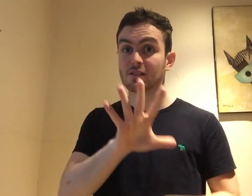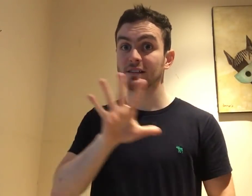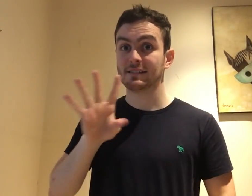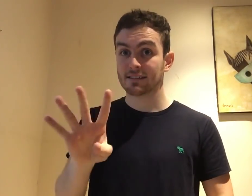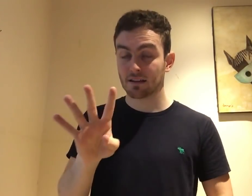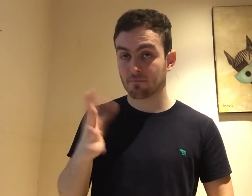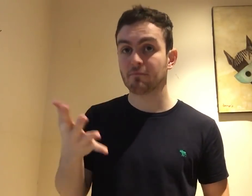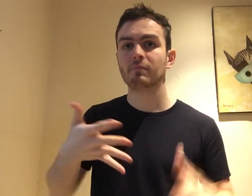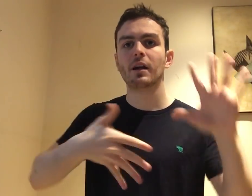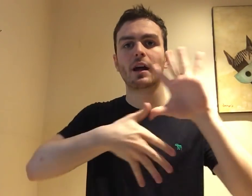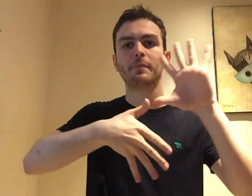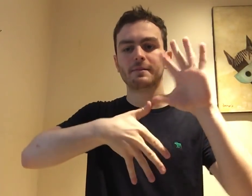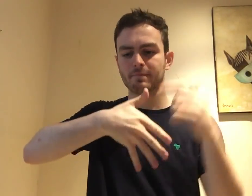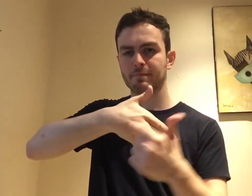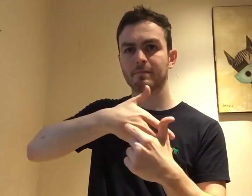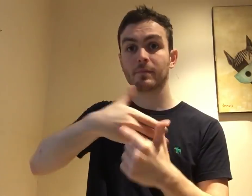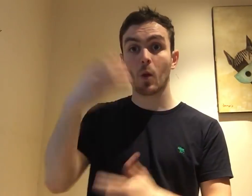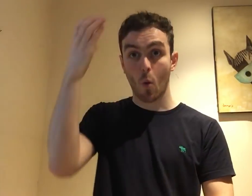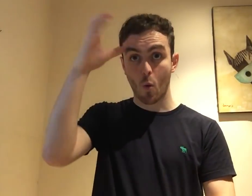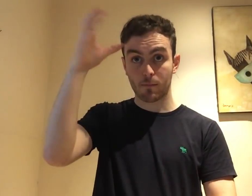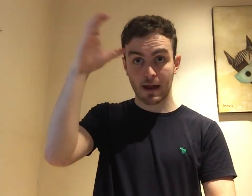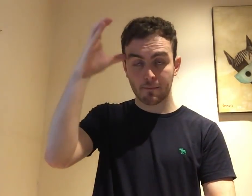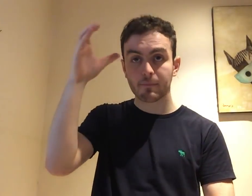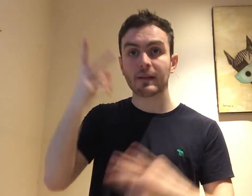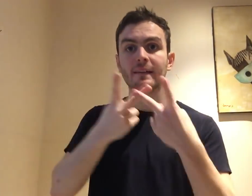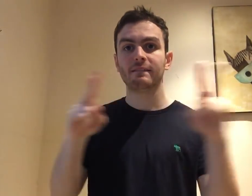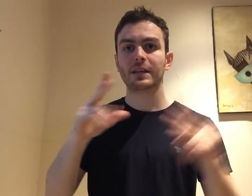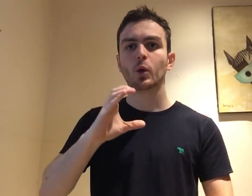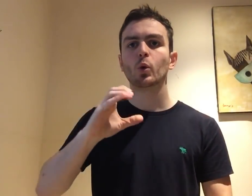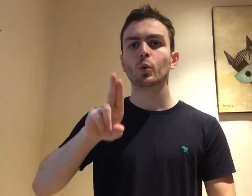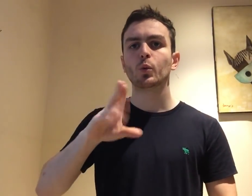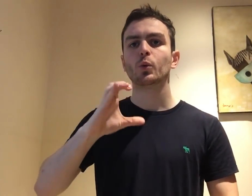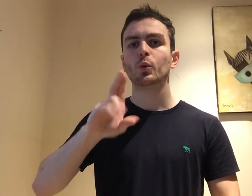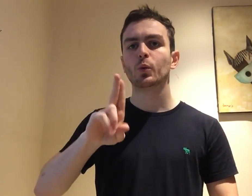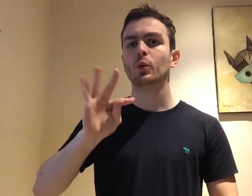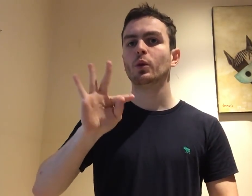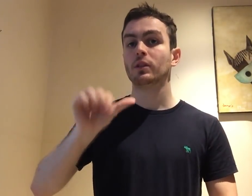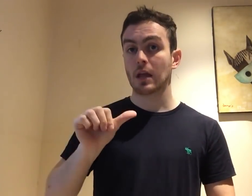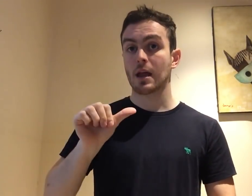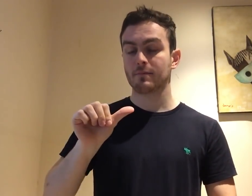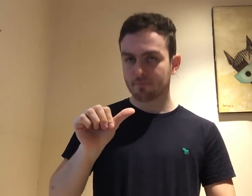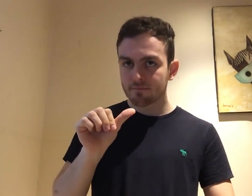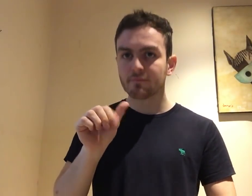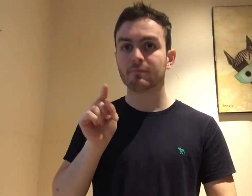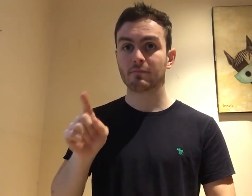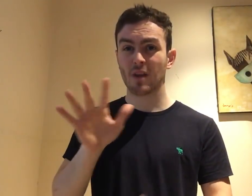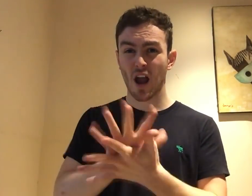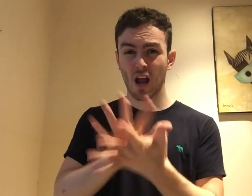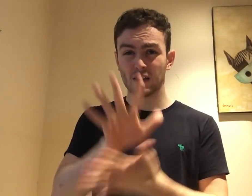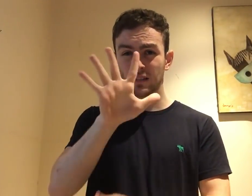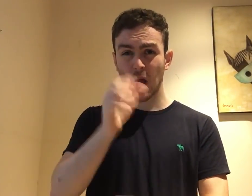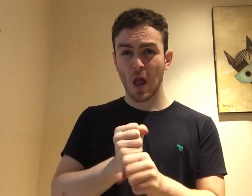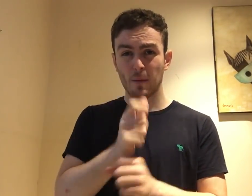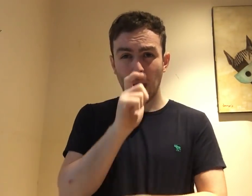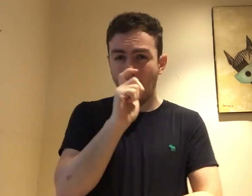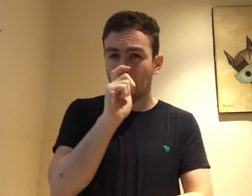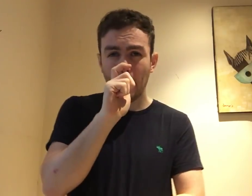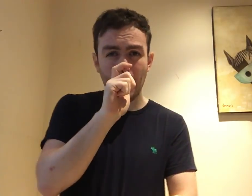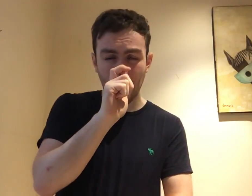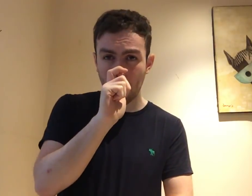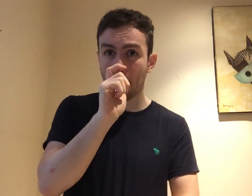En 1954, alors qu'elle était âgée de 5 ans, Marina Chapman aurait été enlevée à Cúcuta, en Colombie,